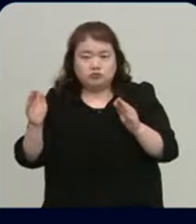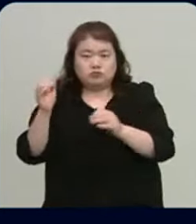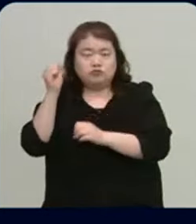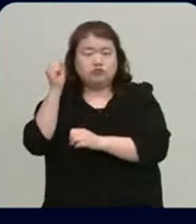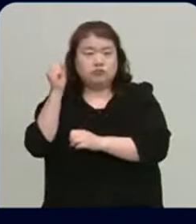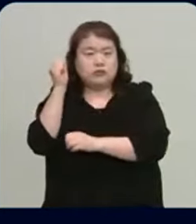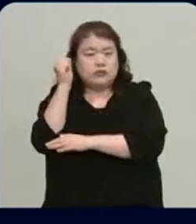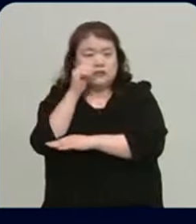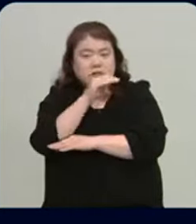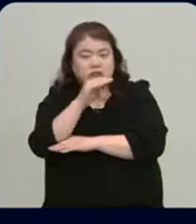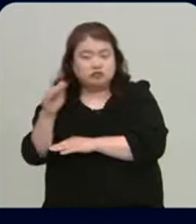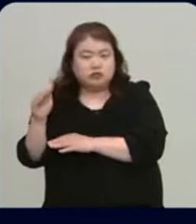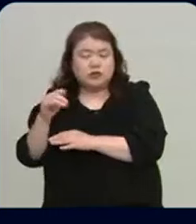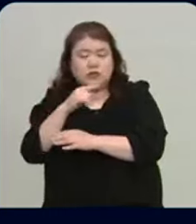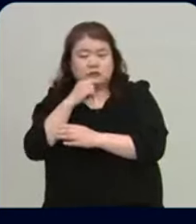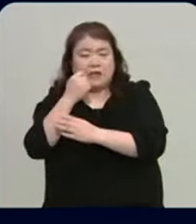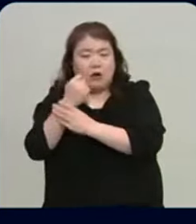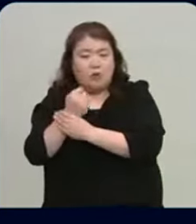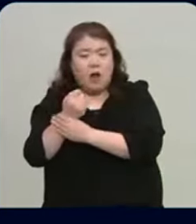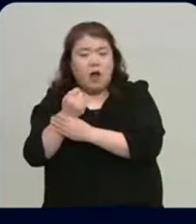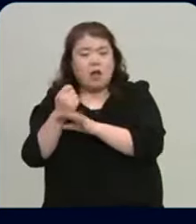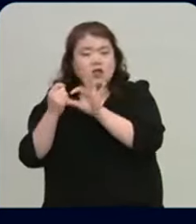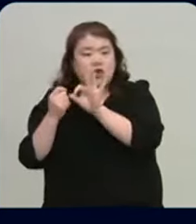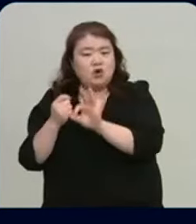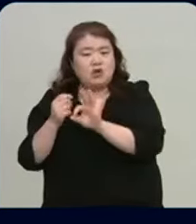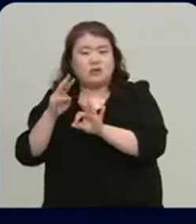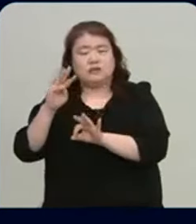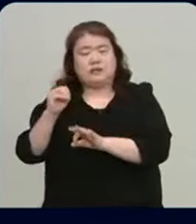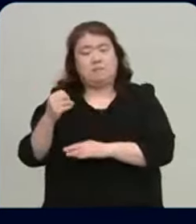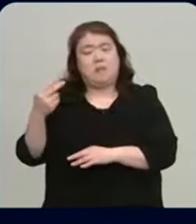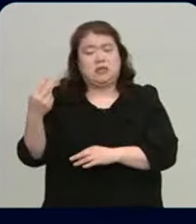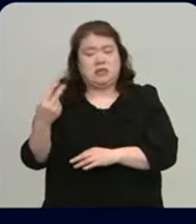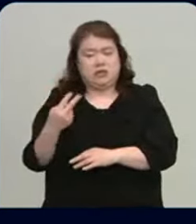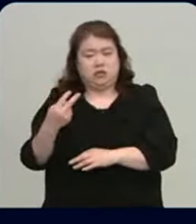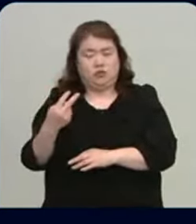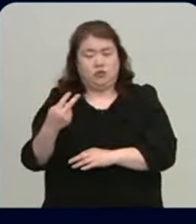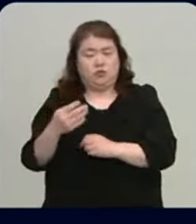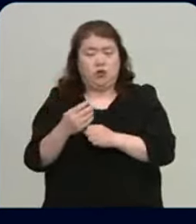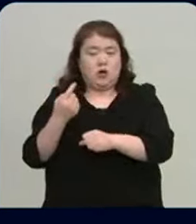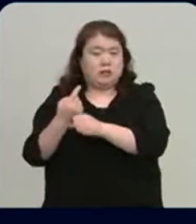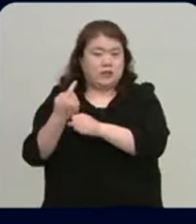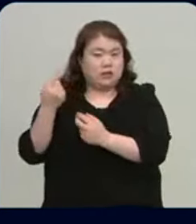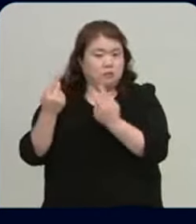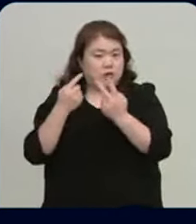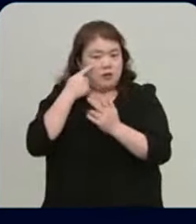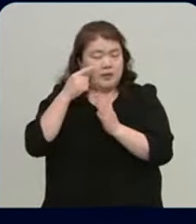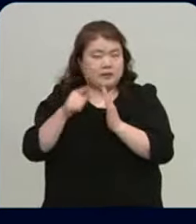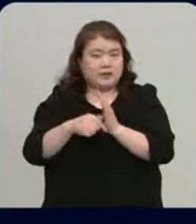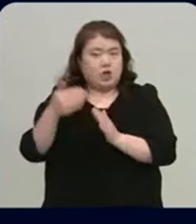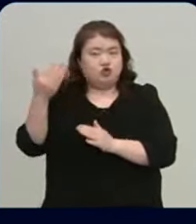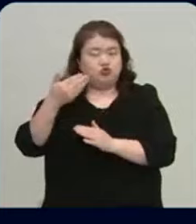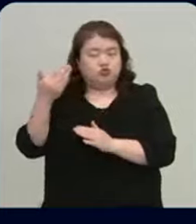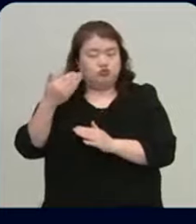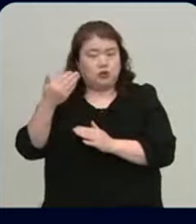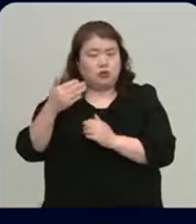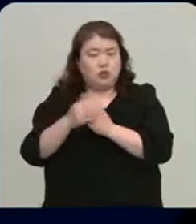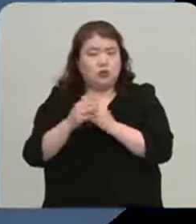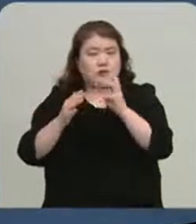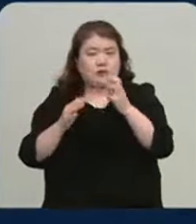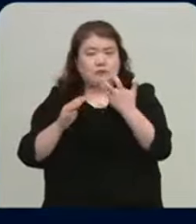개들이 한 상자 소매 가격은 3만 2천 원으로 지난해 같은 때보다 9천 원 38% 올랐습니다.